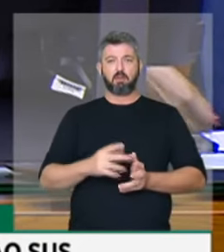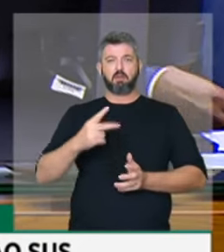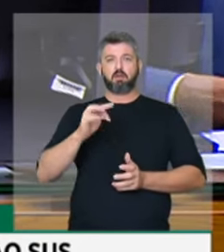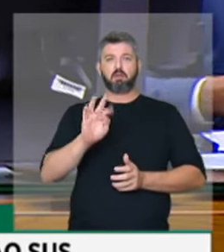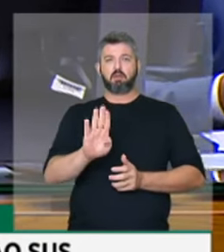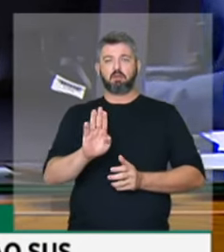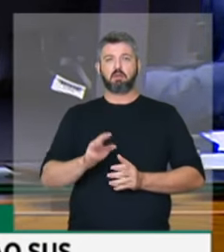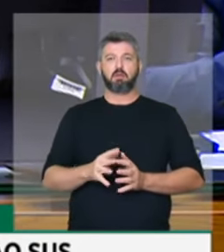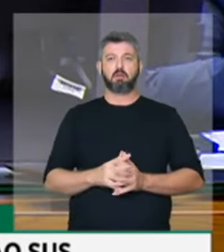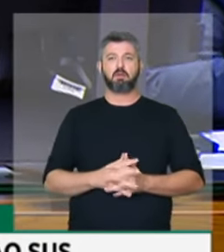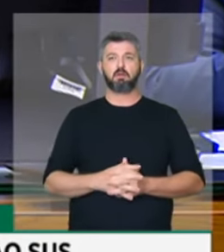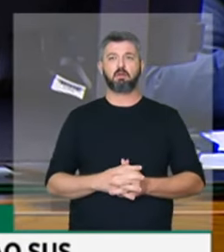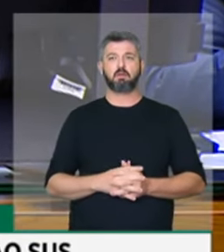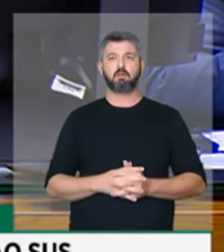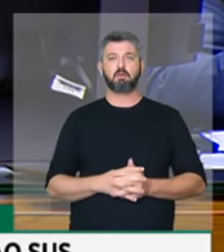Ô PTB? COMO ORIENTA O